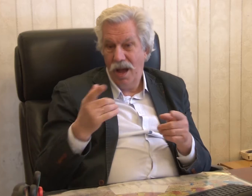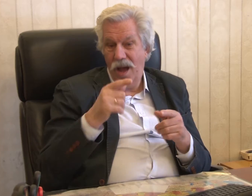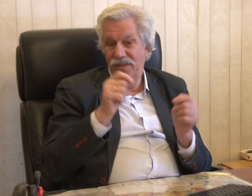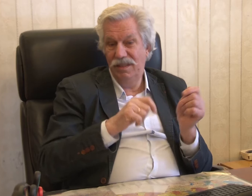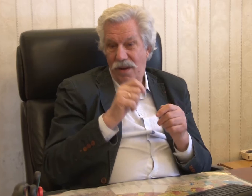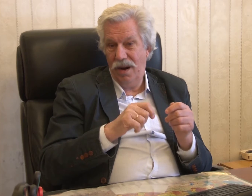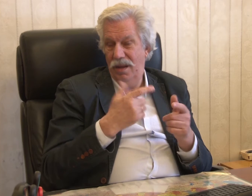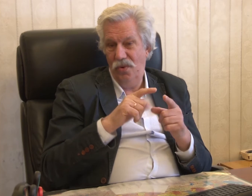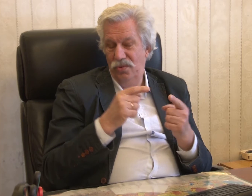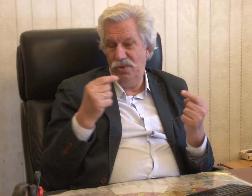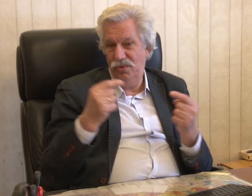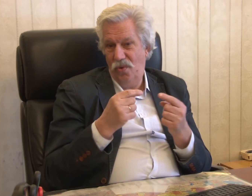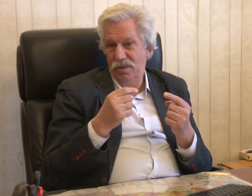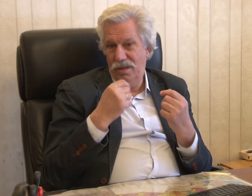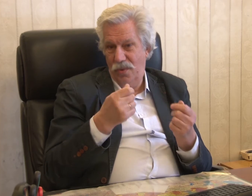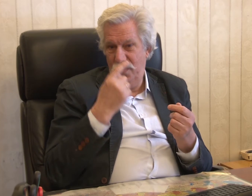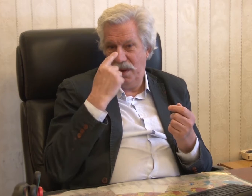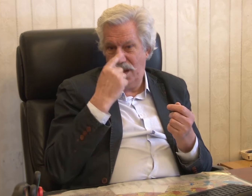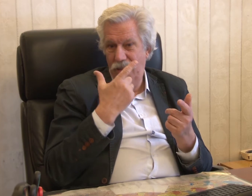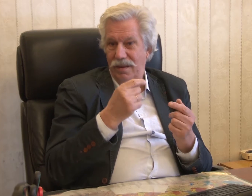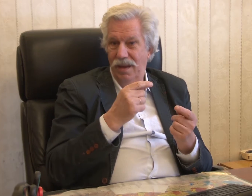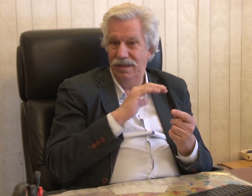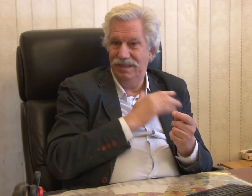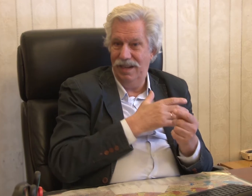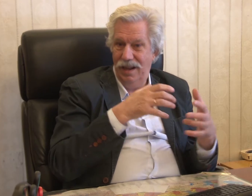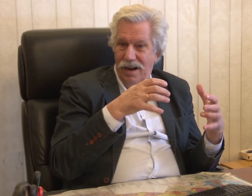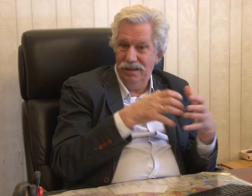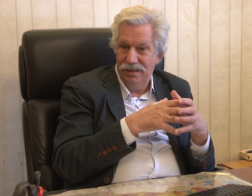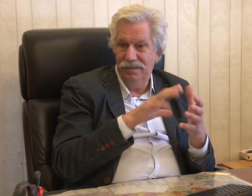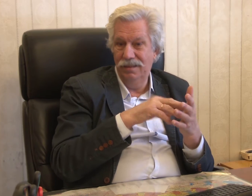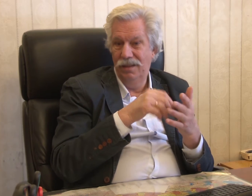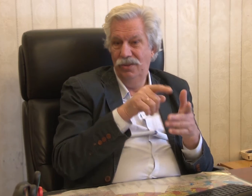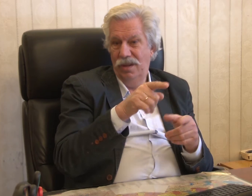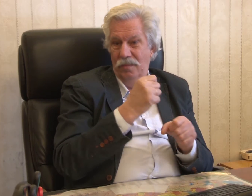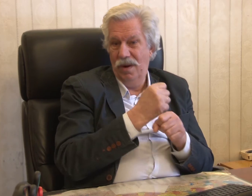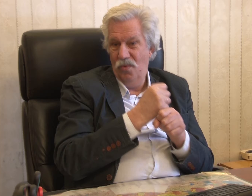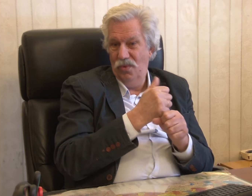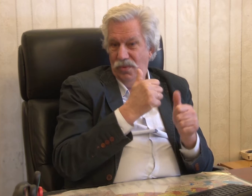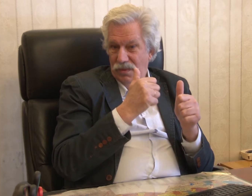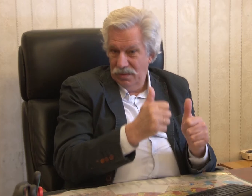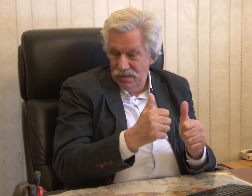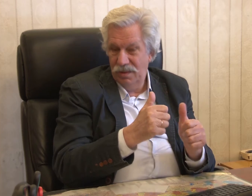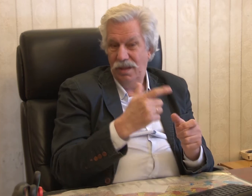Фестивали дают точное представление: если сильный коллектив, значит, работа ведется хорошо,